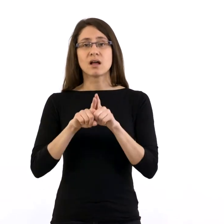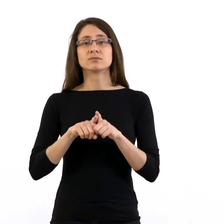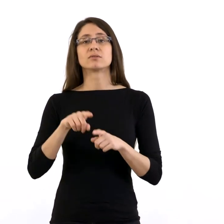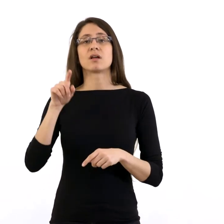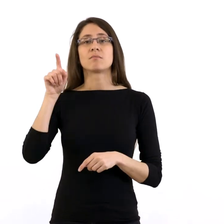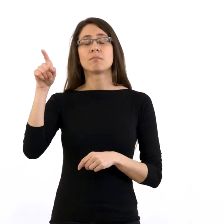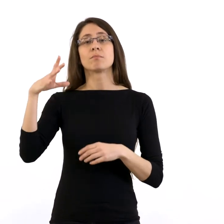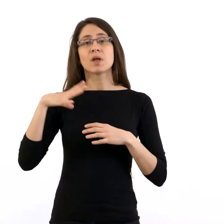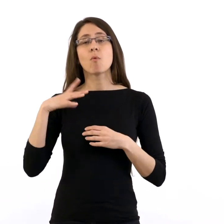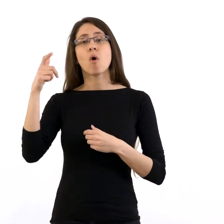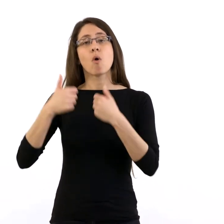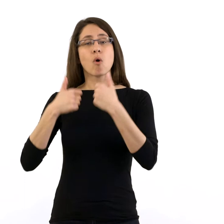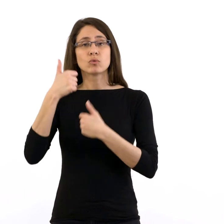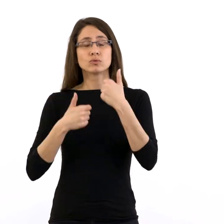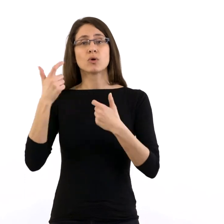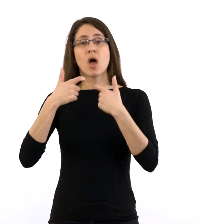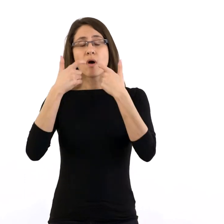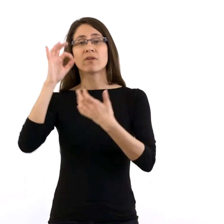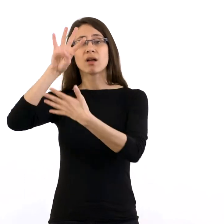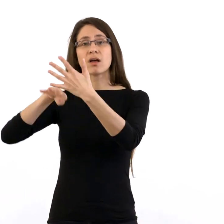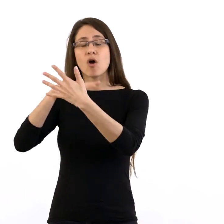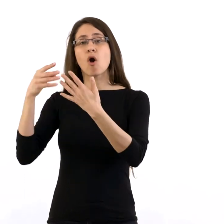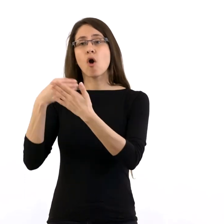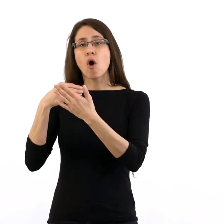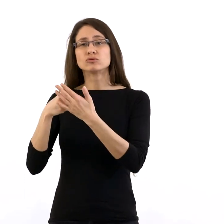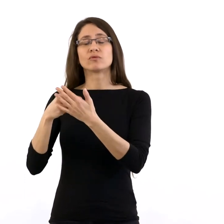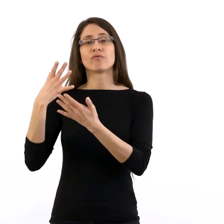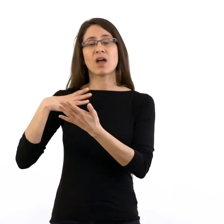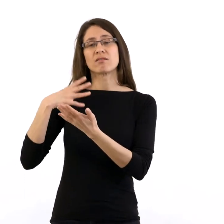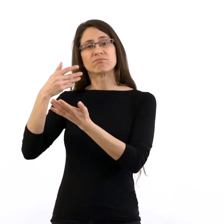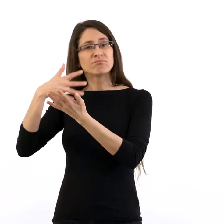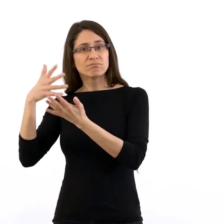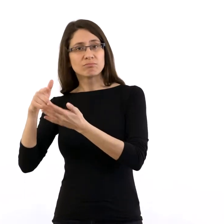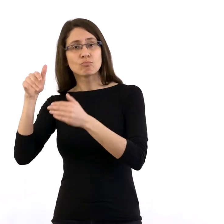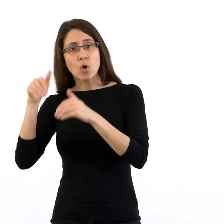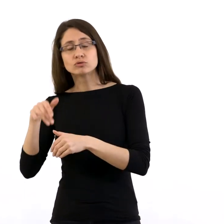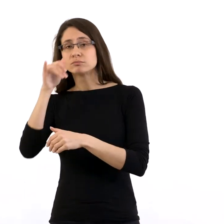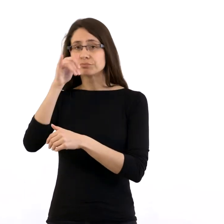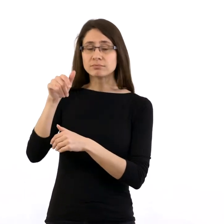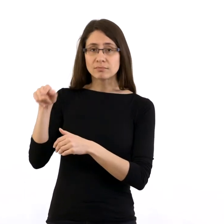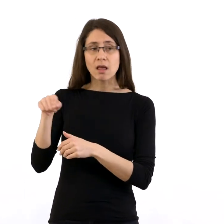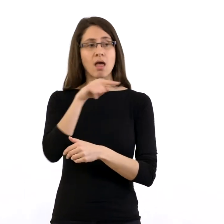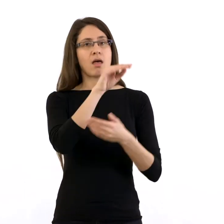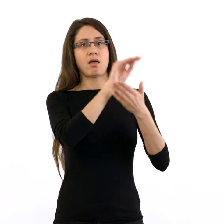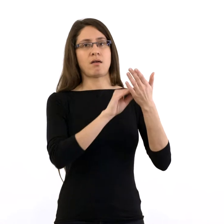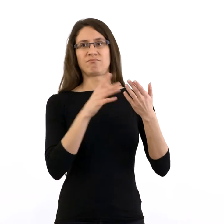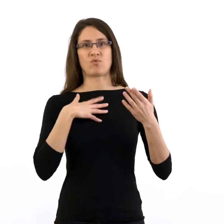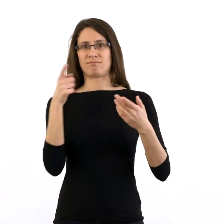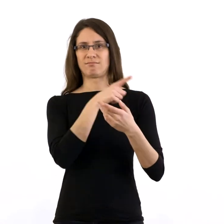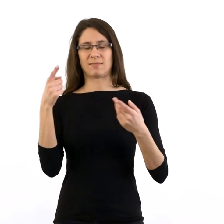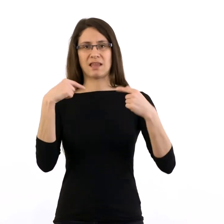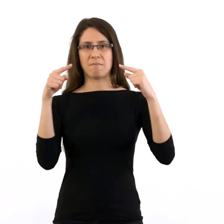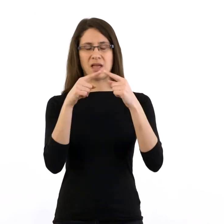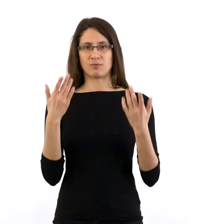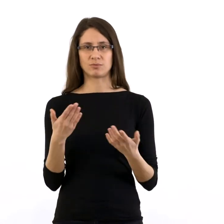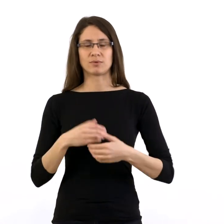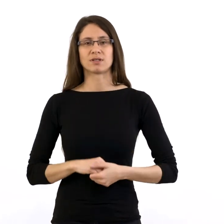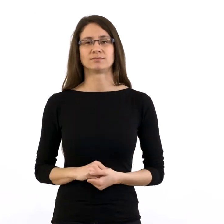błędnie podzielone koszty związane z projektem (niezgodnie ze spisem kosztów obowiązujących w regulaminie danego konkursu),